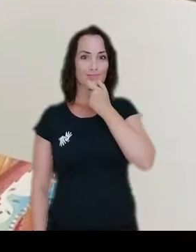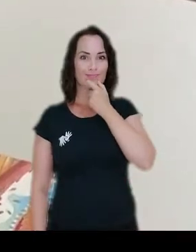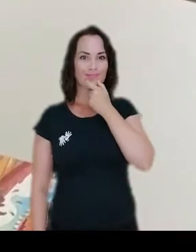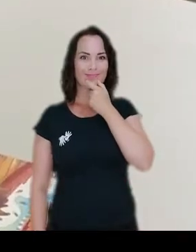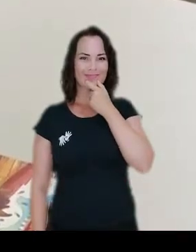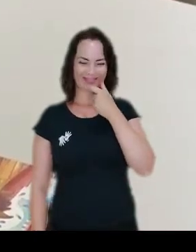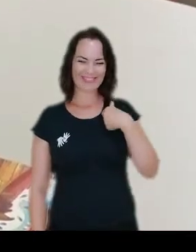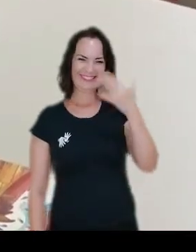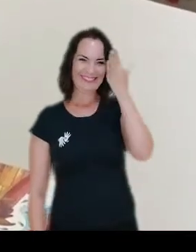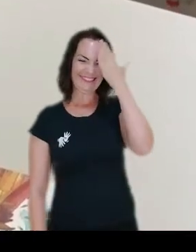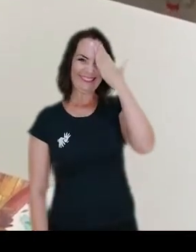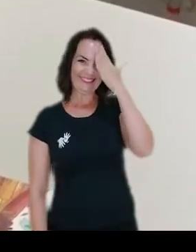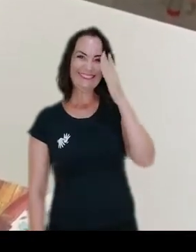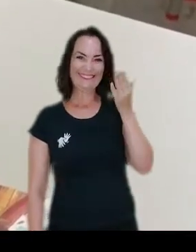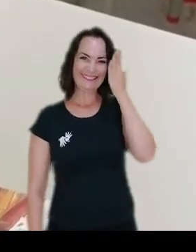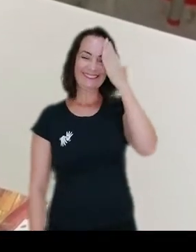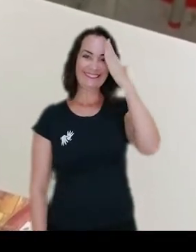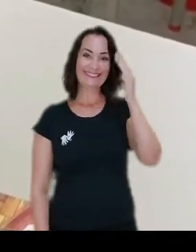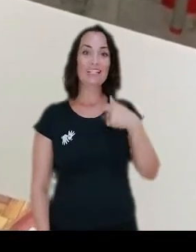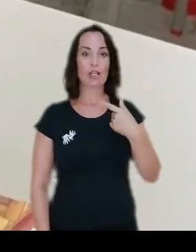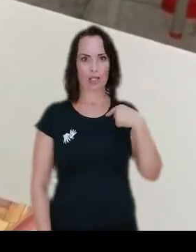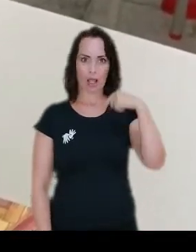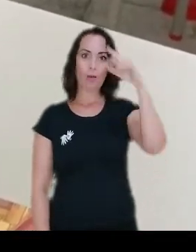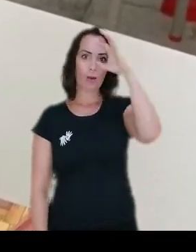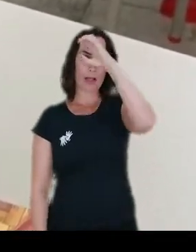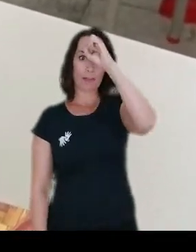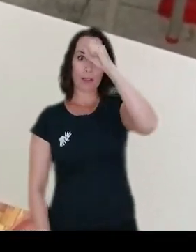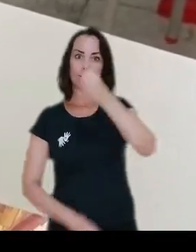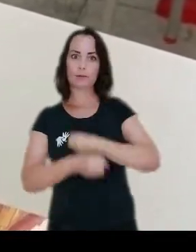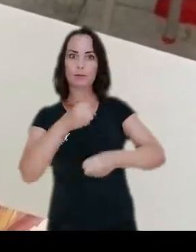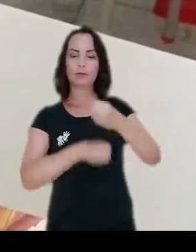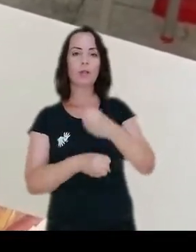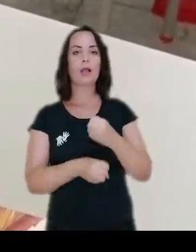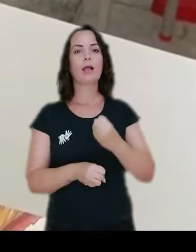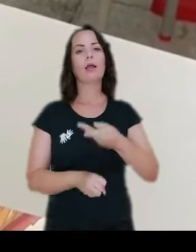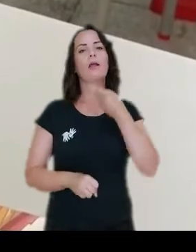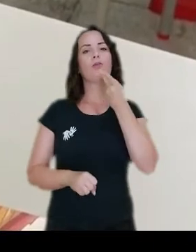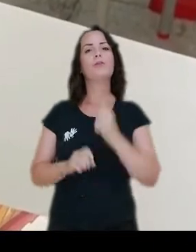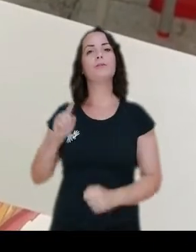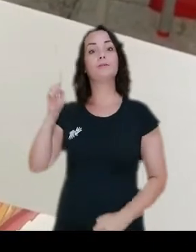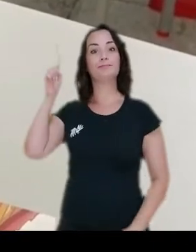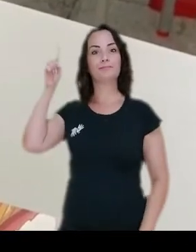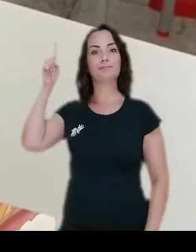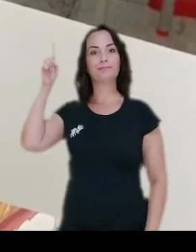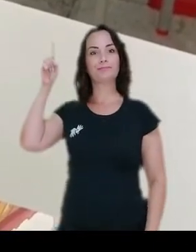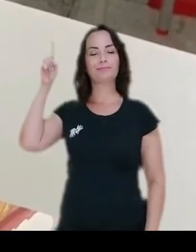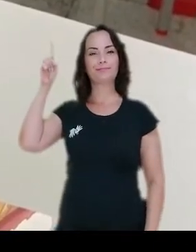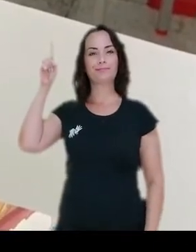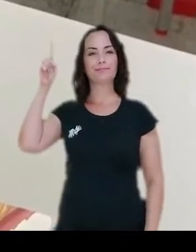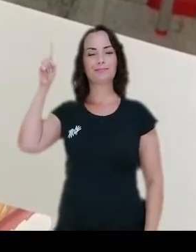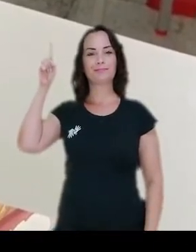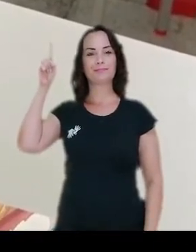Eu sei teacher, eu sei! Eu aprendi no ano passado, a gente faz a pergunta "What's your name?"